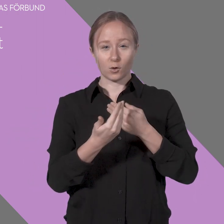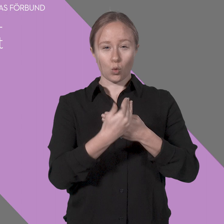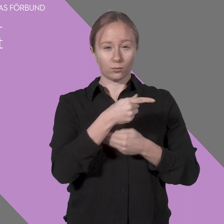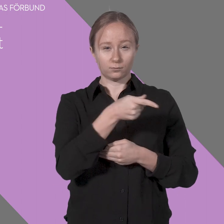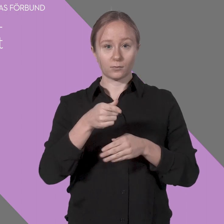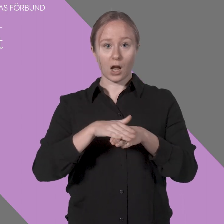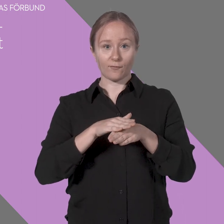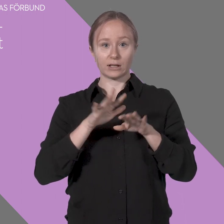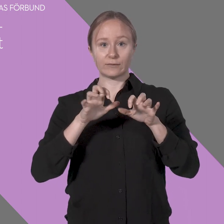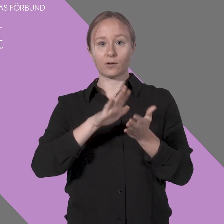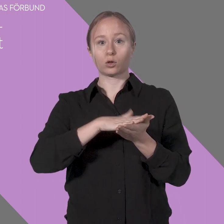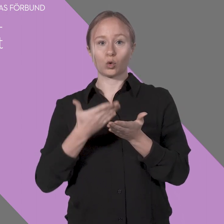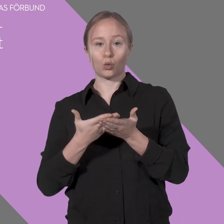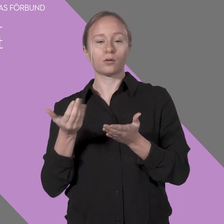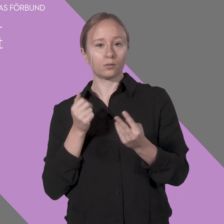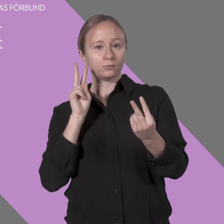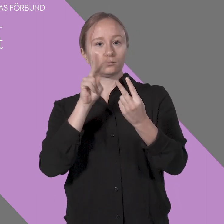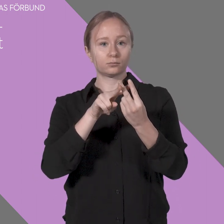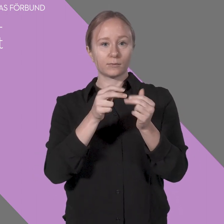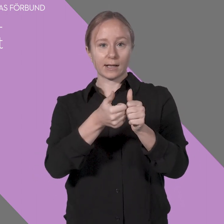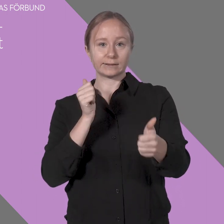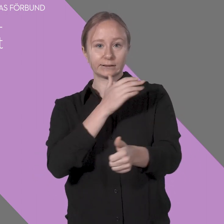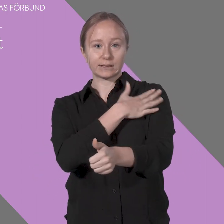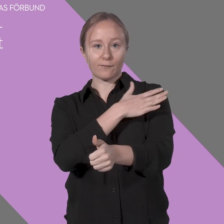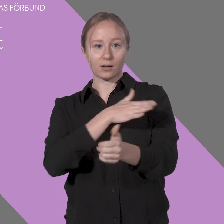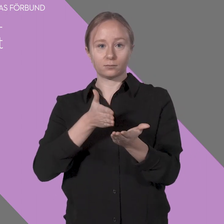Kunder som använder sig av skrivtolkning kan kontakta distansservicen -